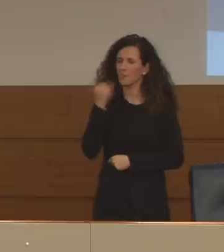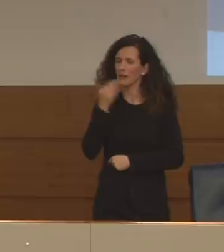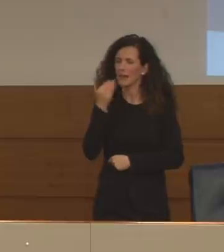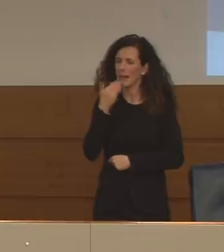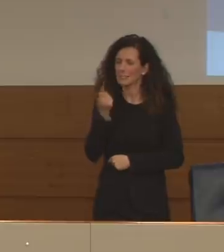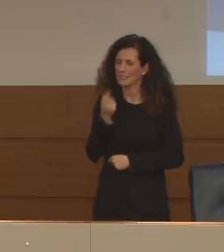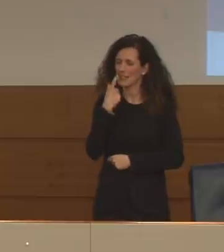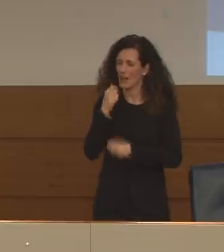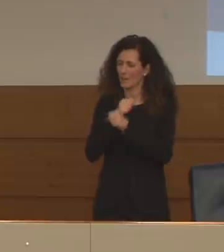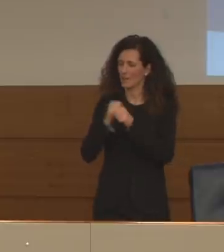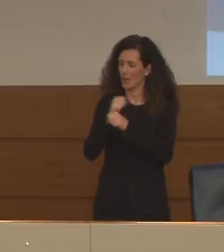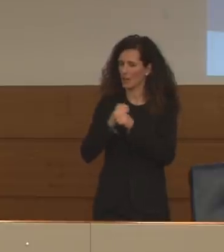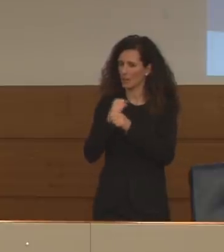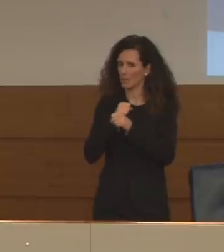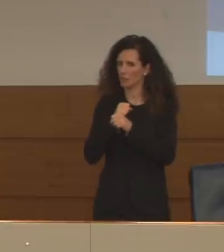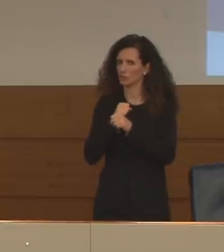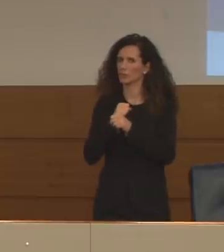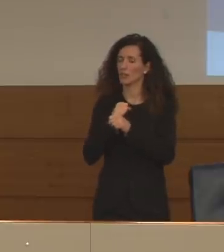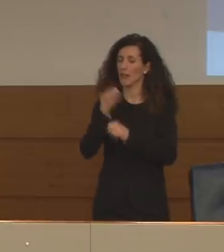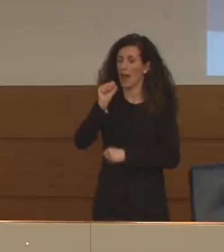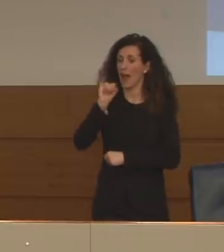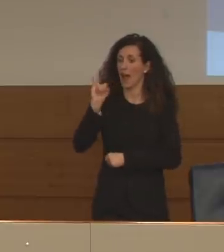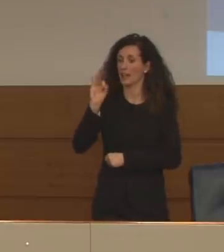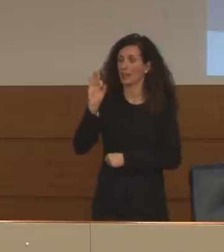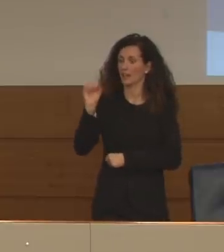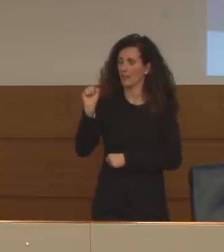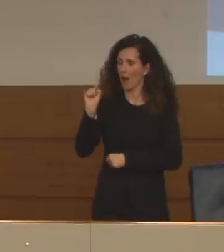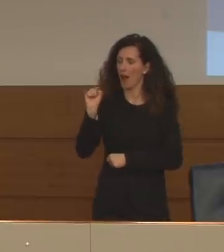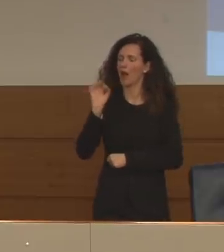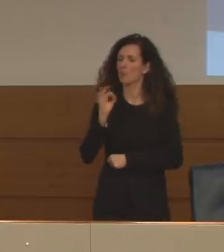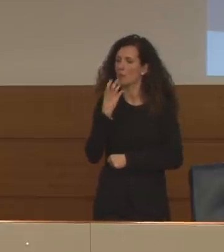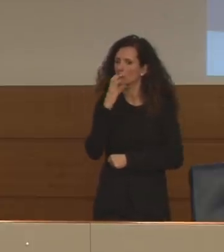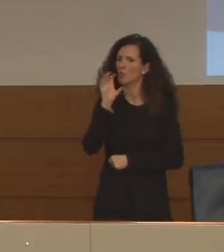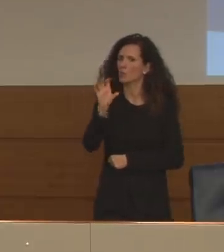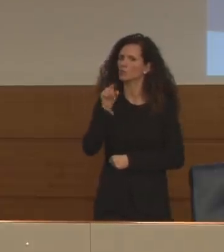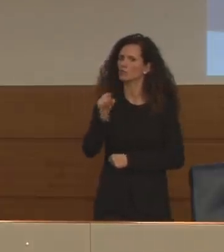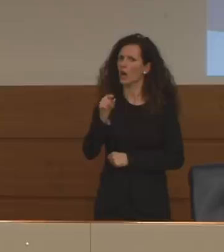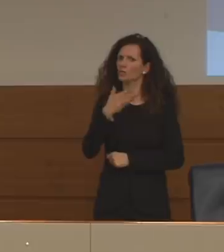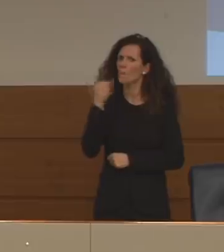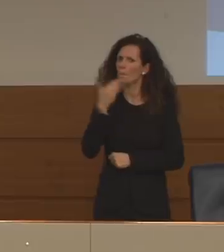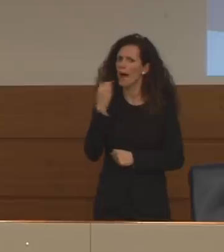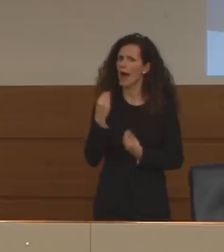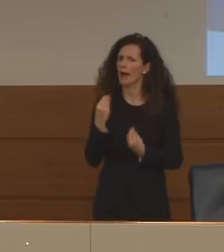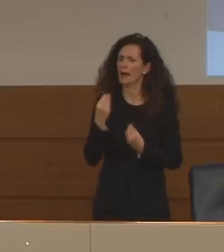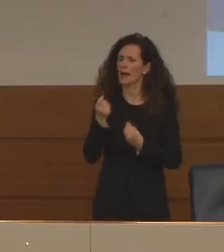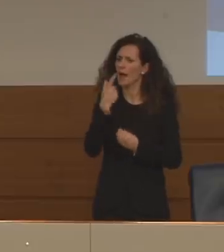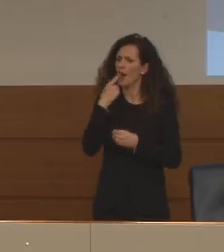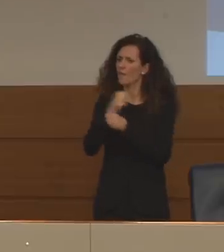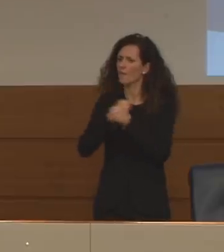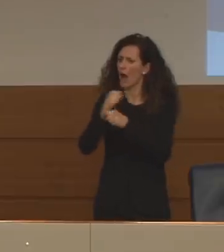stata denunciata anche da Aifa, vi risulta che negli ospedali comincino